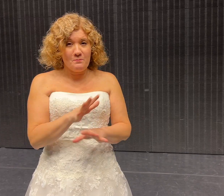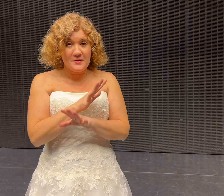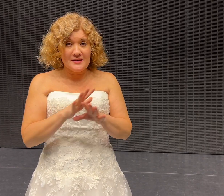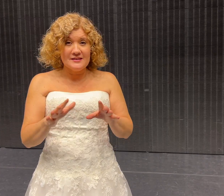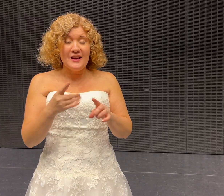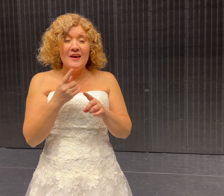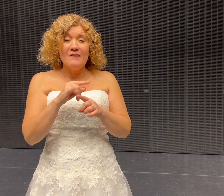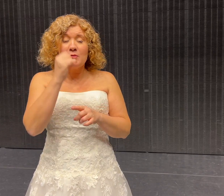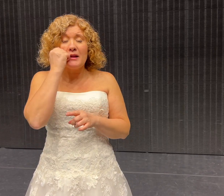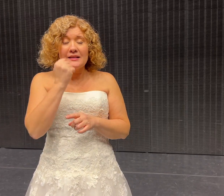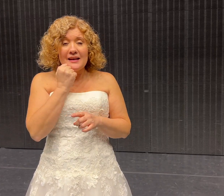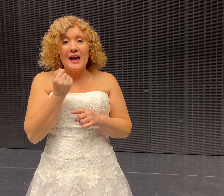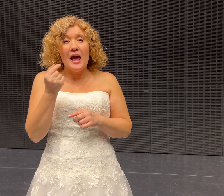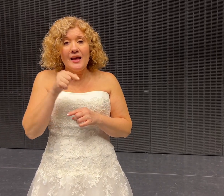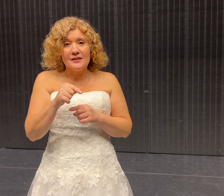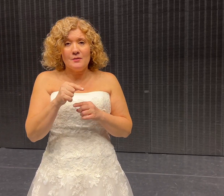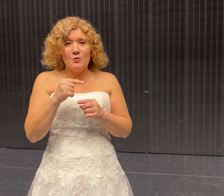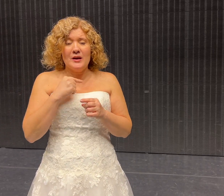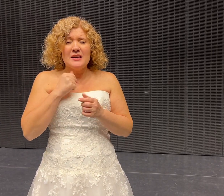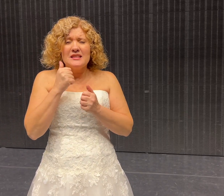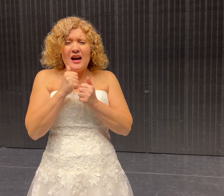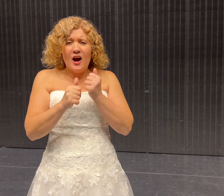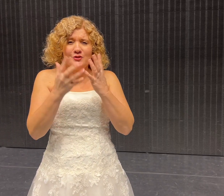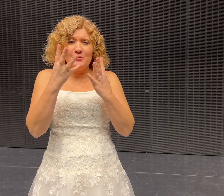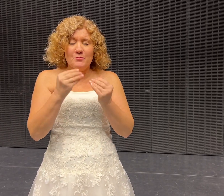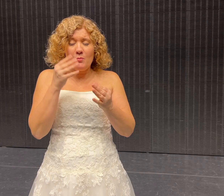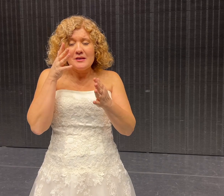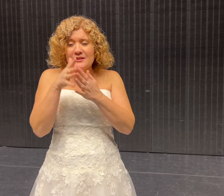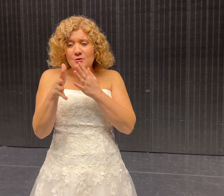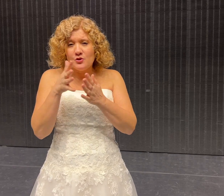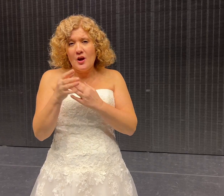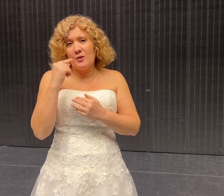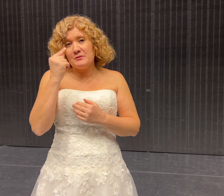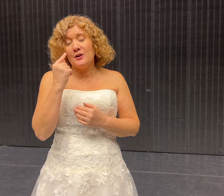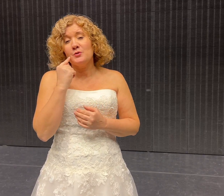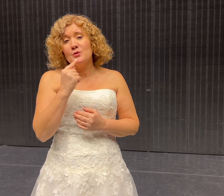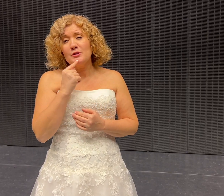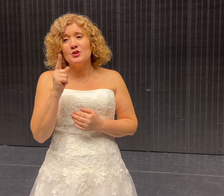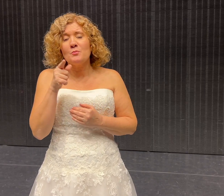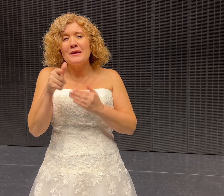И вот благодаря этому я с каждым днём изучаю психологию глухих,